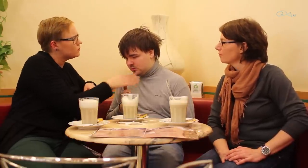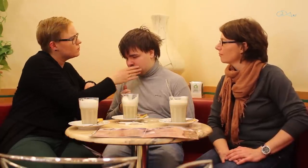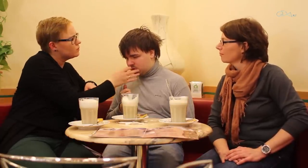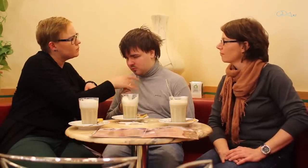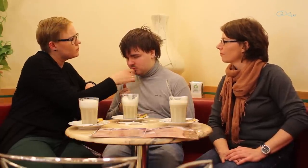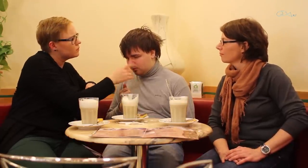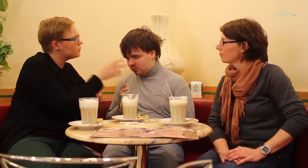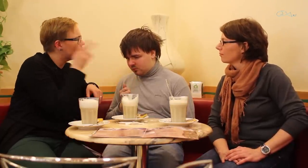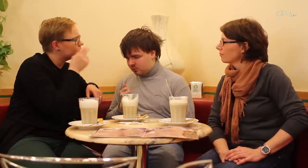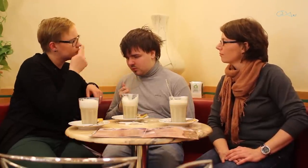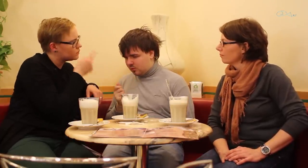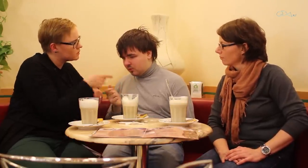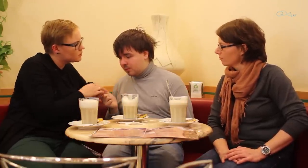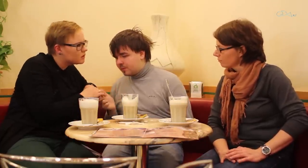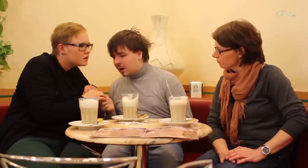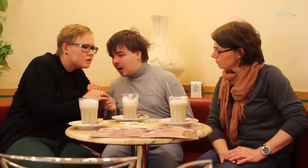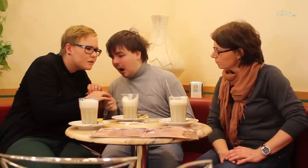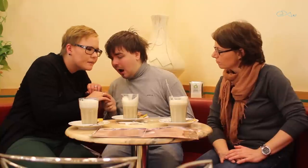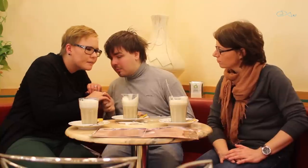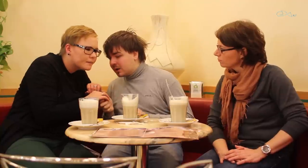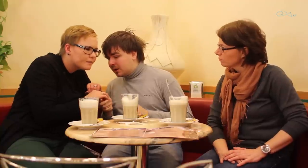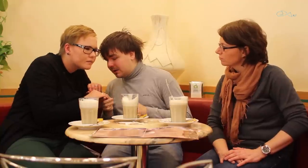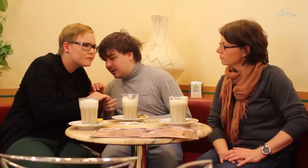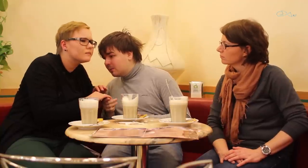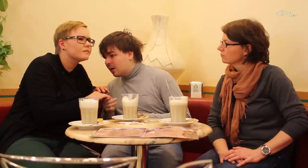Und wie sieht es mit dem hören aus?